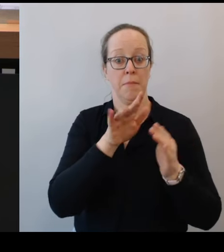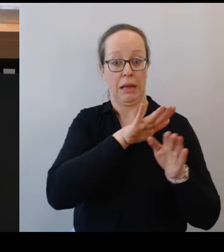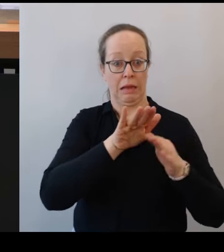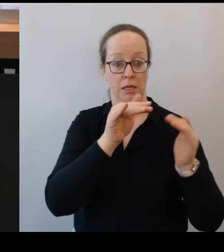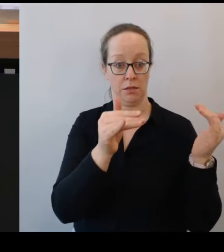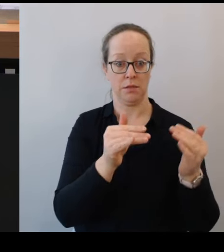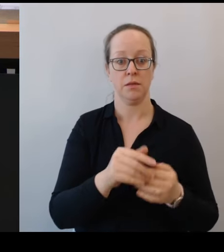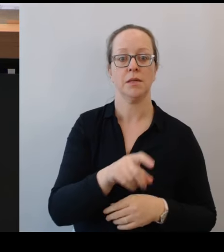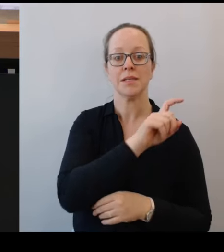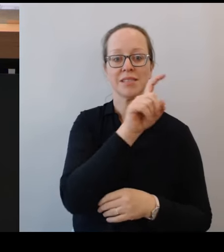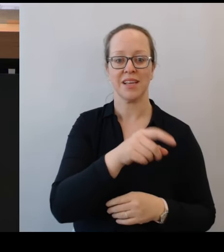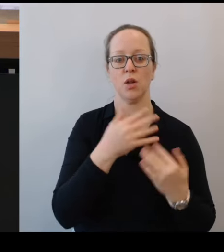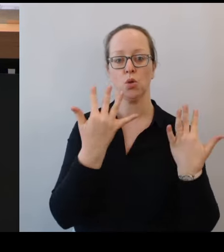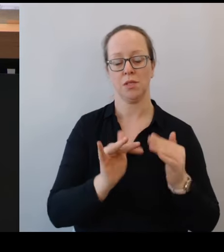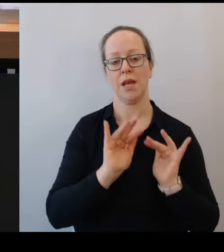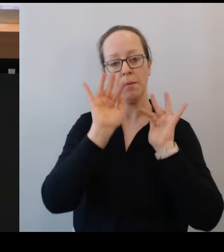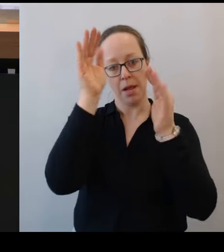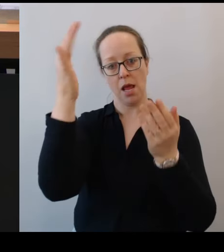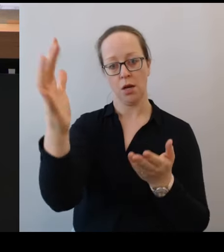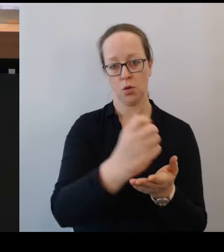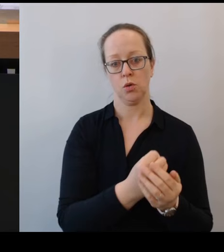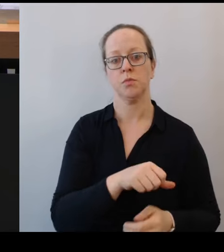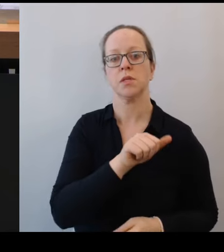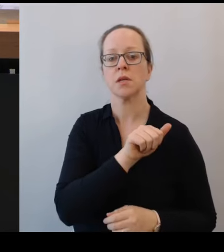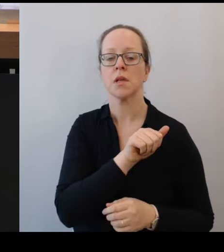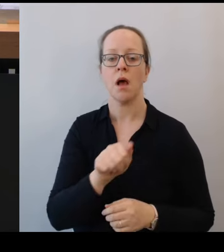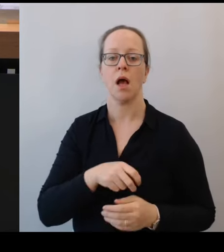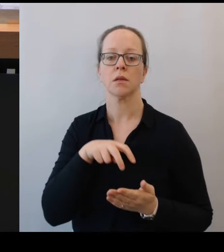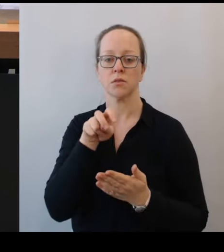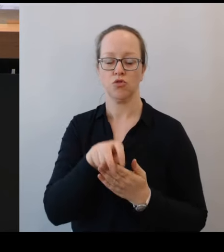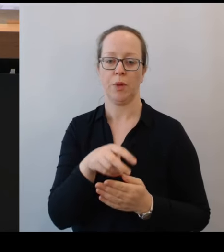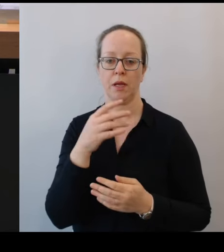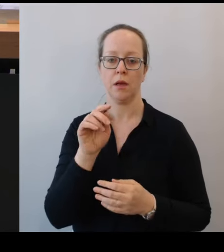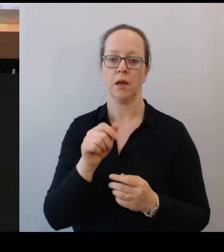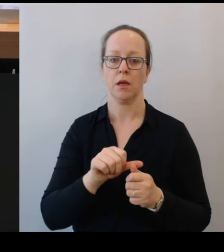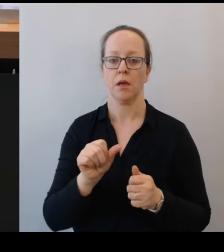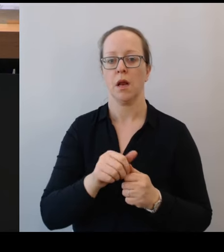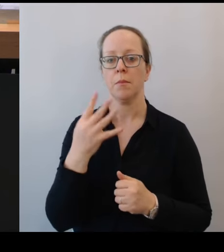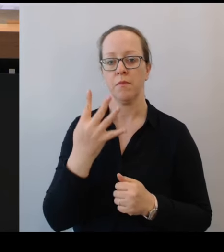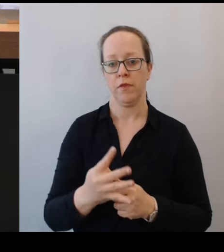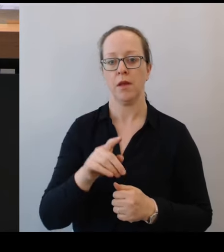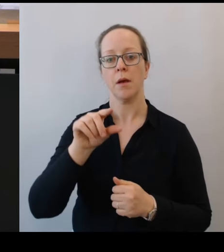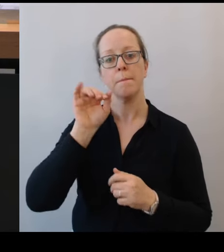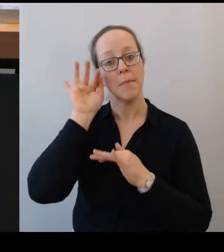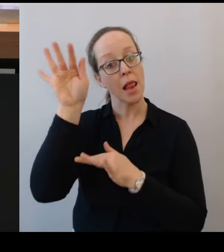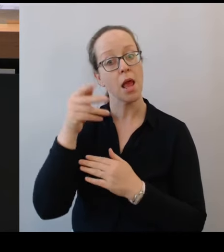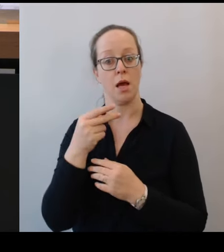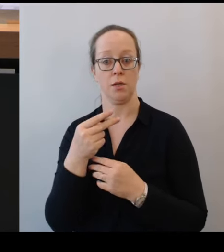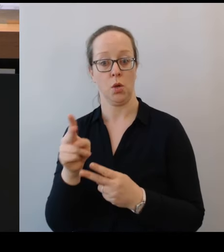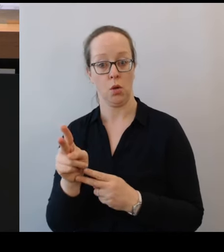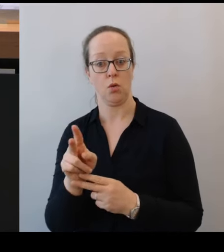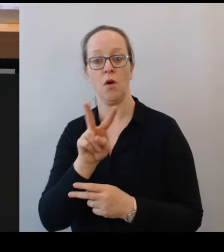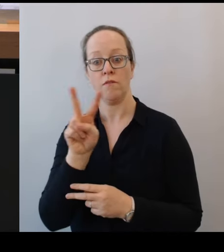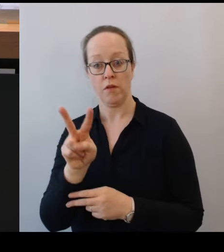Manager, die so hohe Summen verwalten, haben eine sehr hohe Verantwortung. Das gilt auch für Politiker.